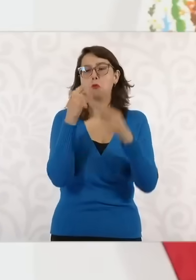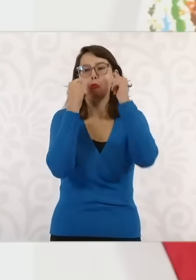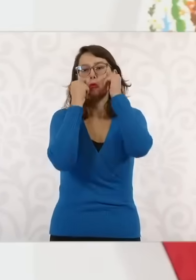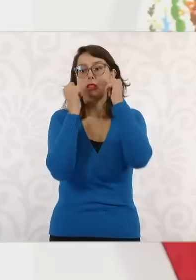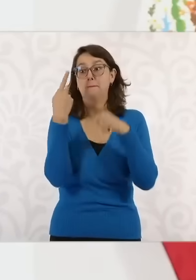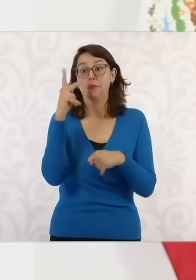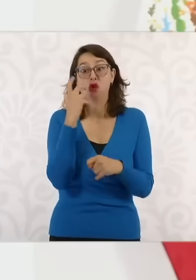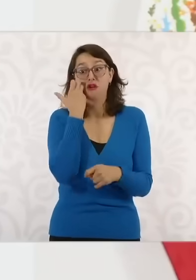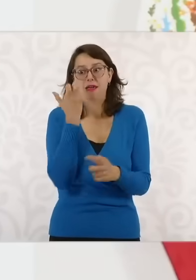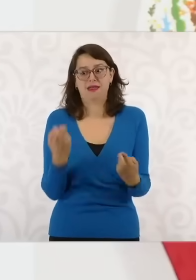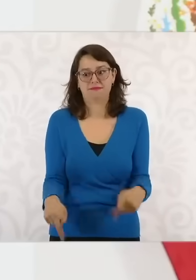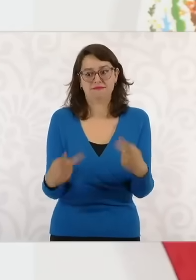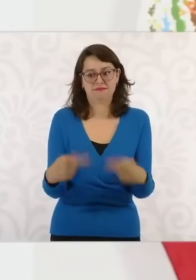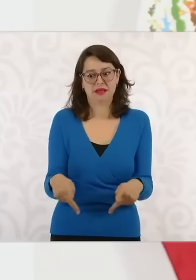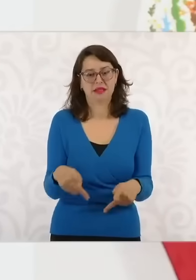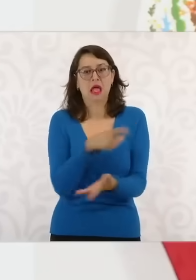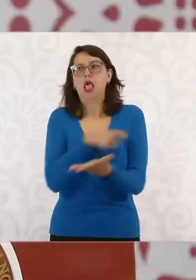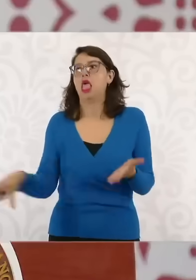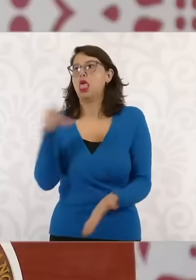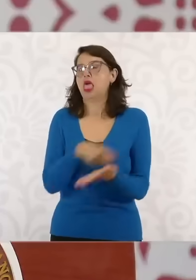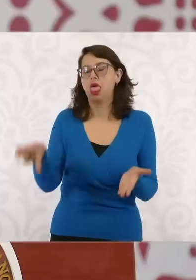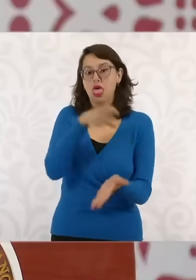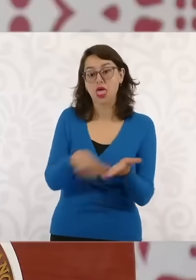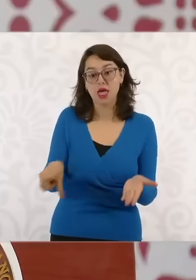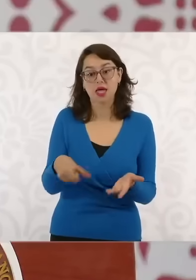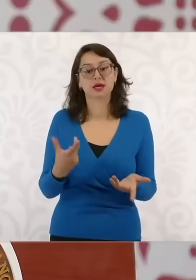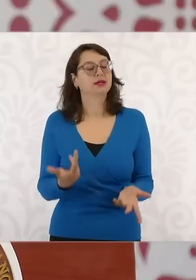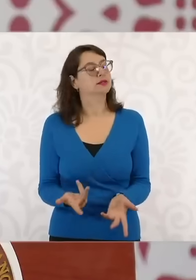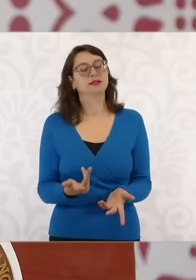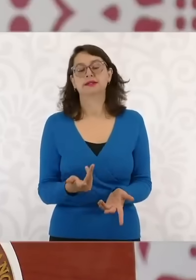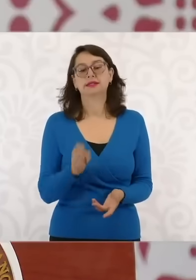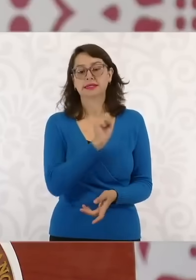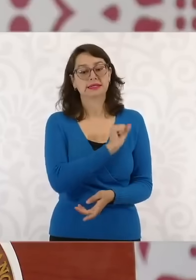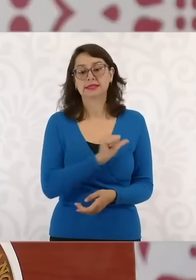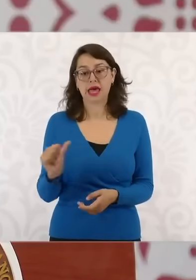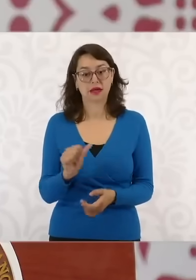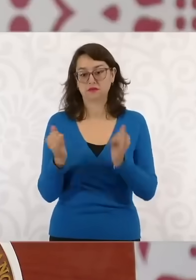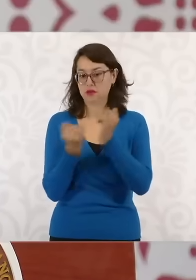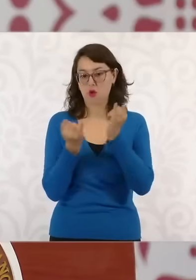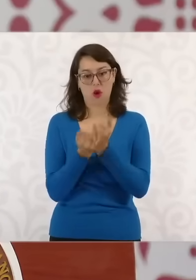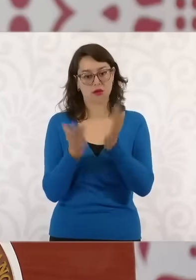los utilice de forma irracional. La Secretaría de Salud también ya publicó una lista de medicamentos